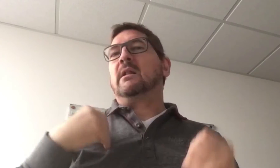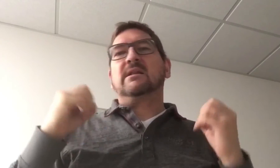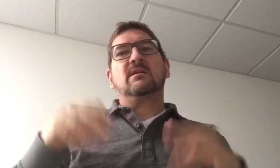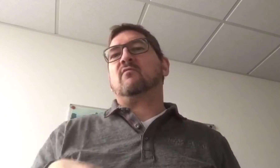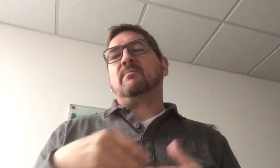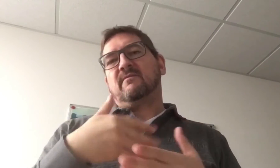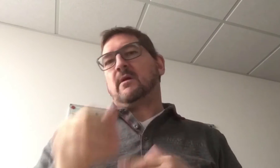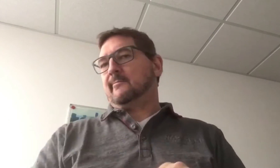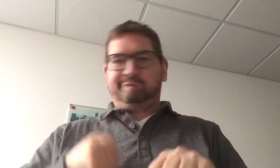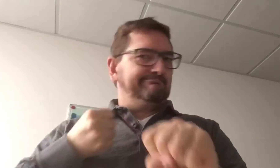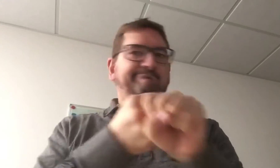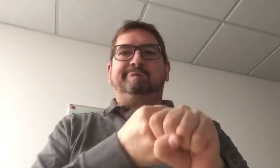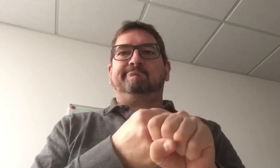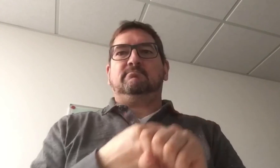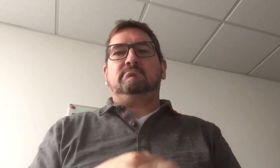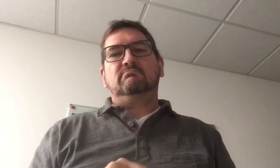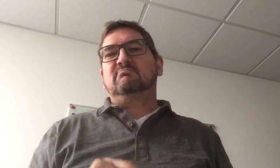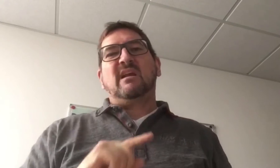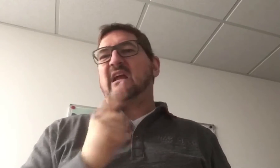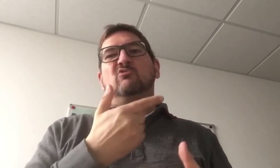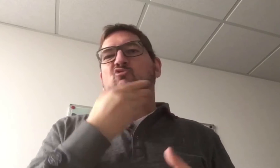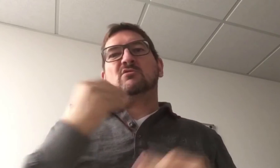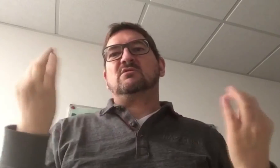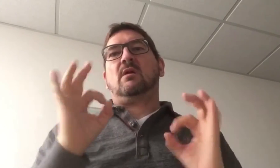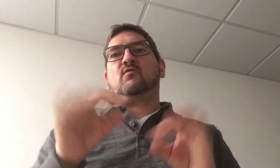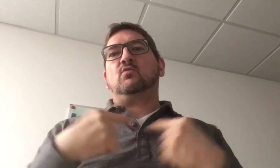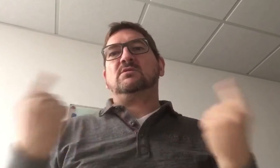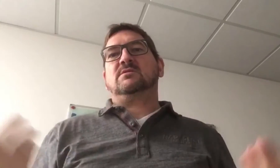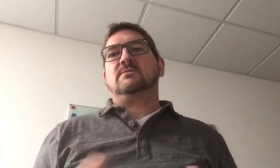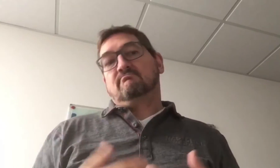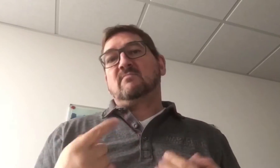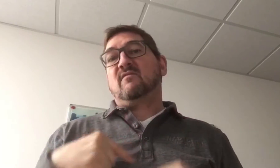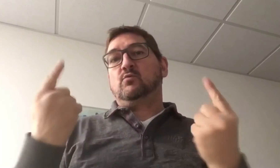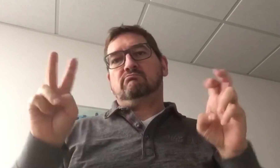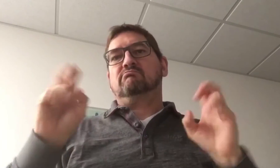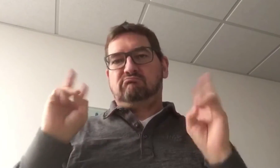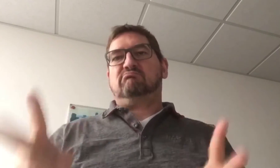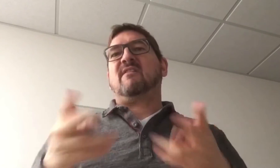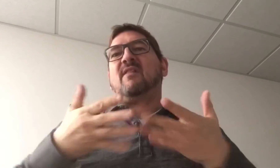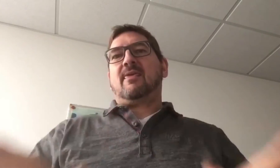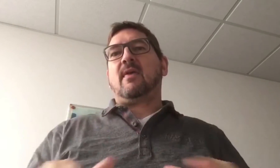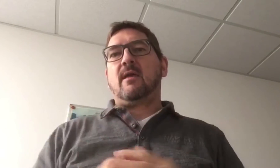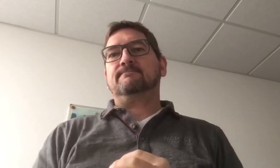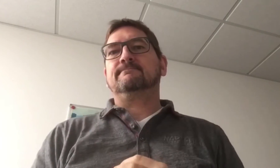Natürlich werden wir nicht aufgeben, sondern weiter kämpfen. Es ist keine schöne Sache für uns. Dabei sind wir die Verlierer.